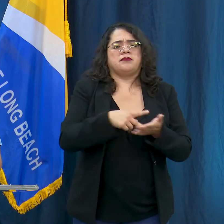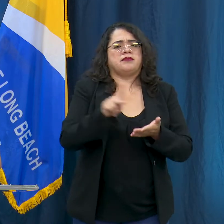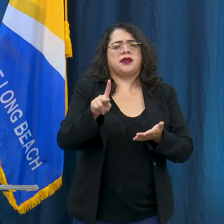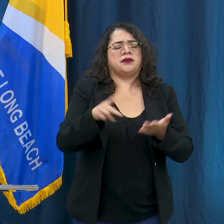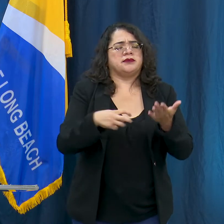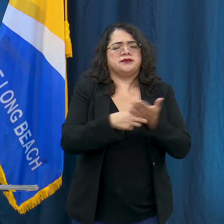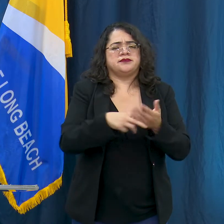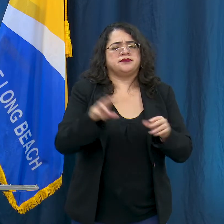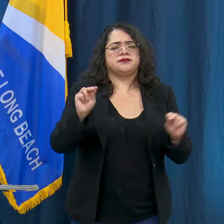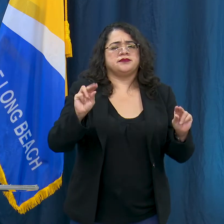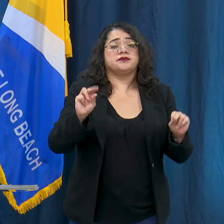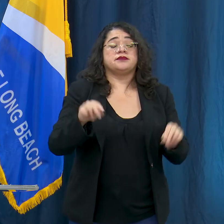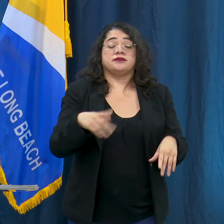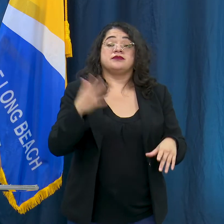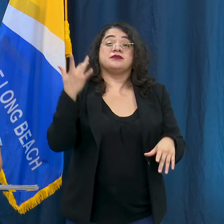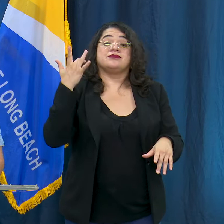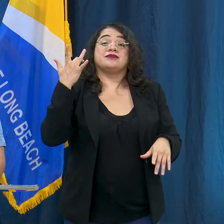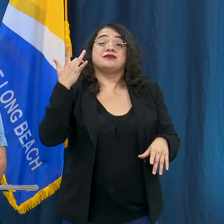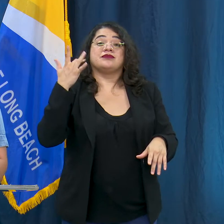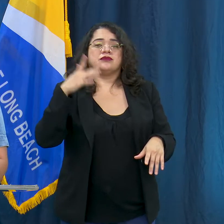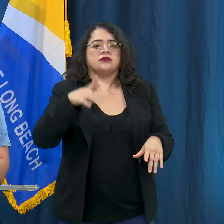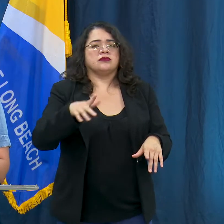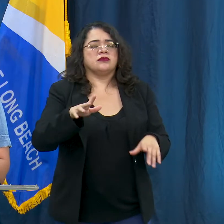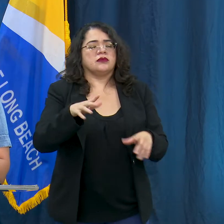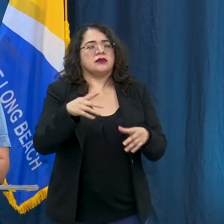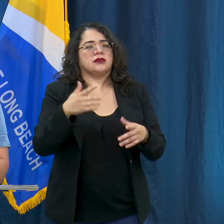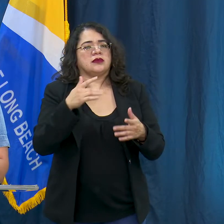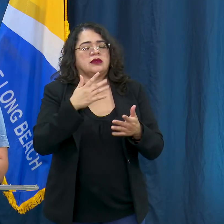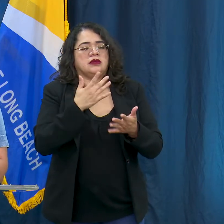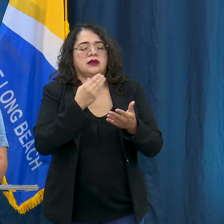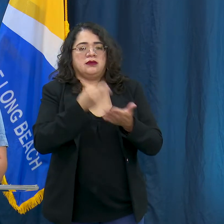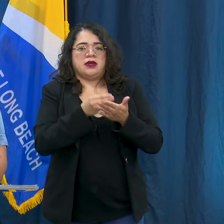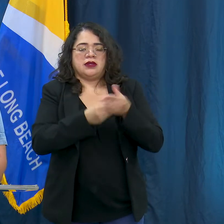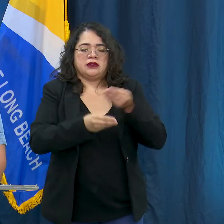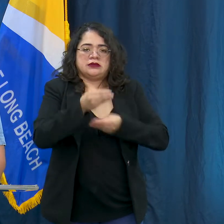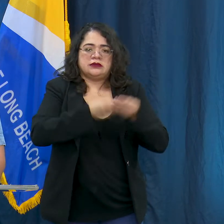permiten los residentes effect ADO's por el Corona veeru's renunciate assumed